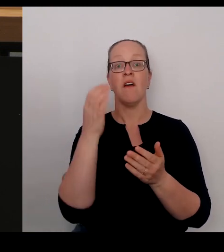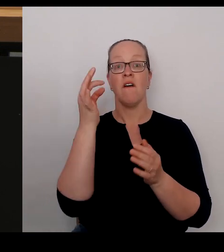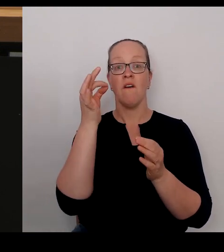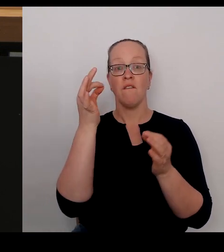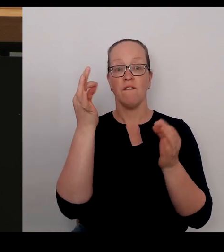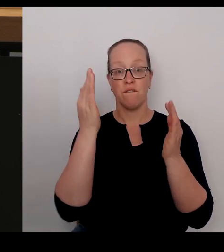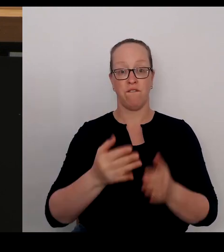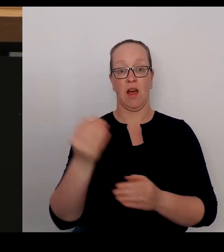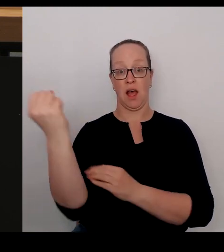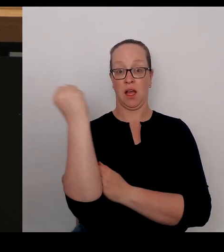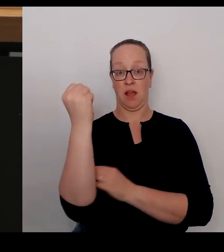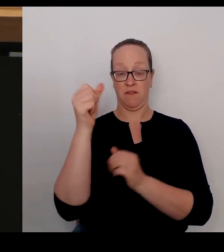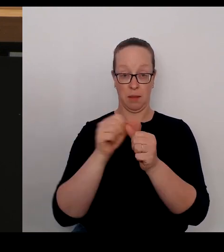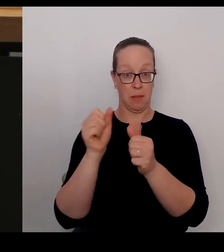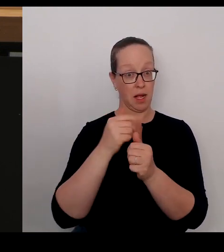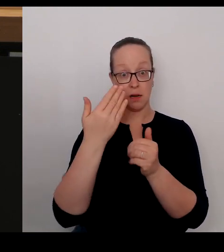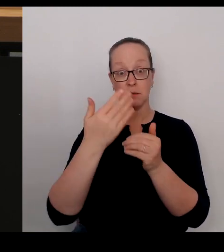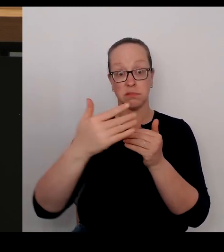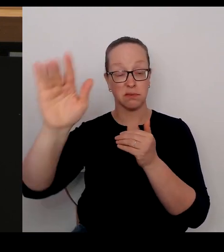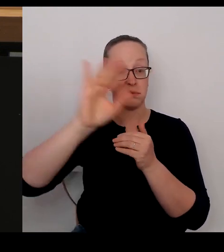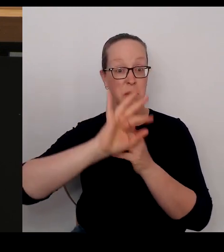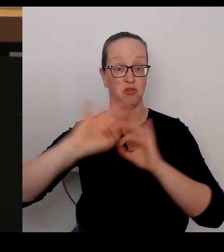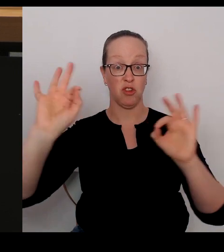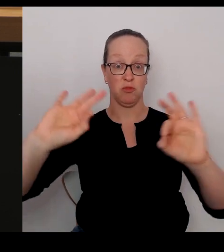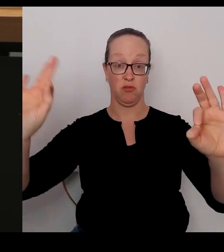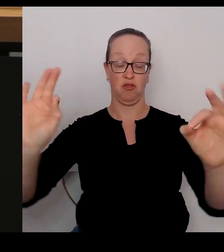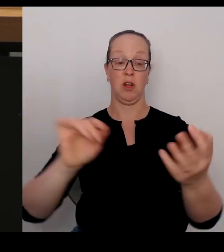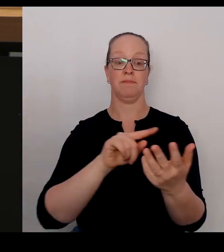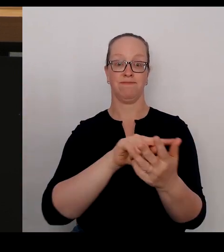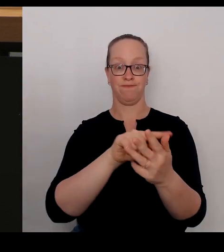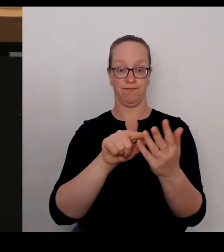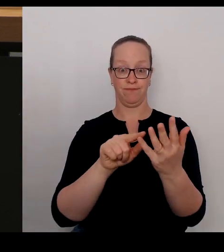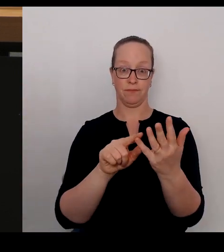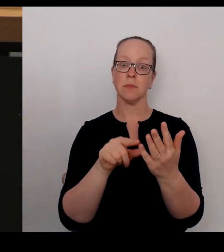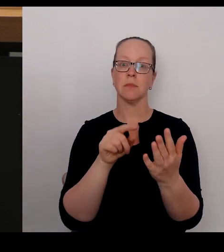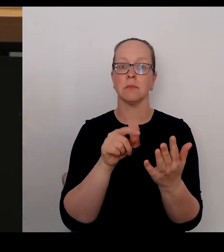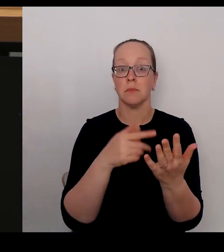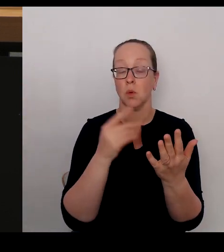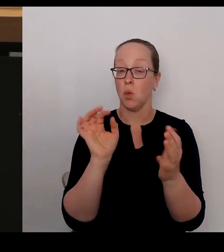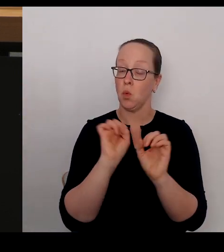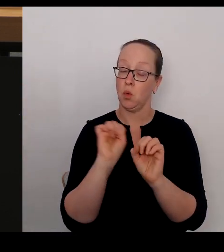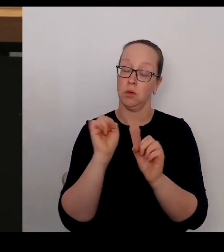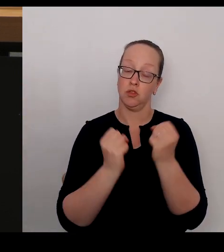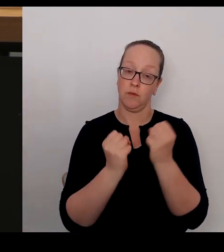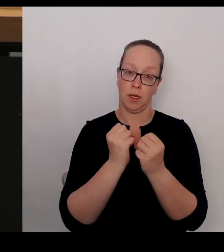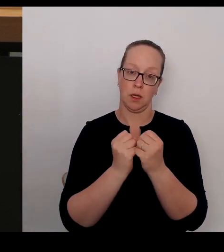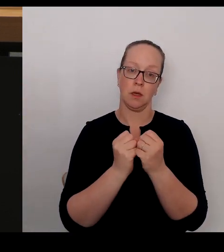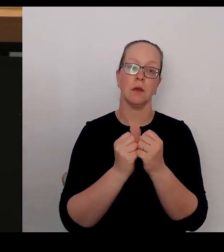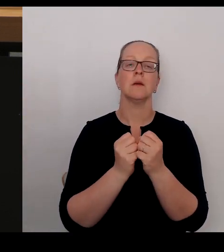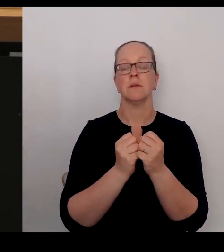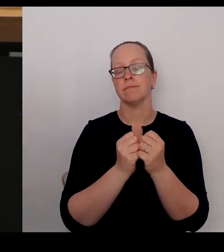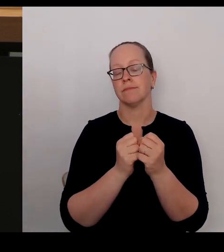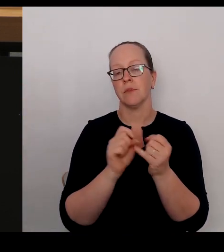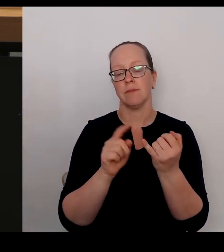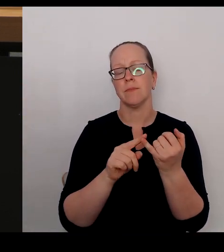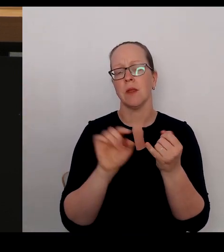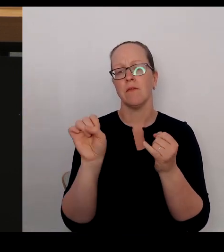Menschen in die Ausbildung und in das Studium nachkommen. Das erhöht die Konkurrenz einerseits und braucht deshalb